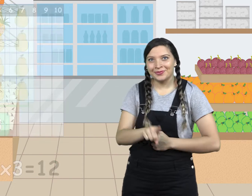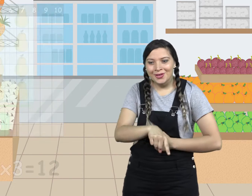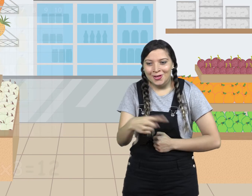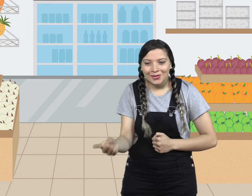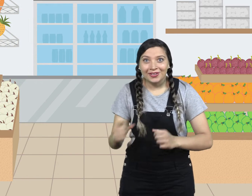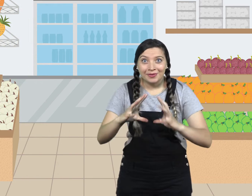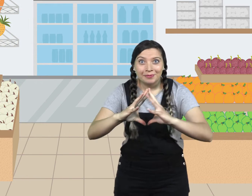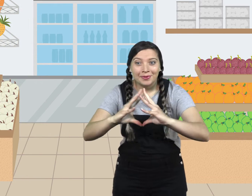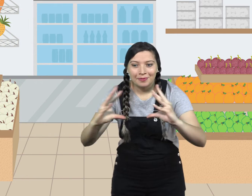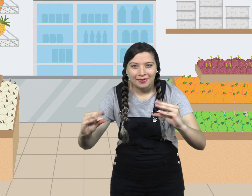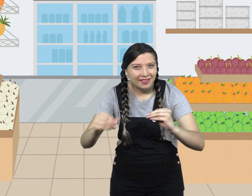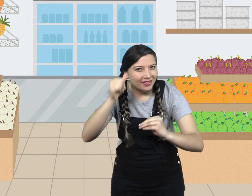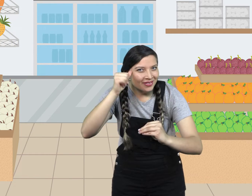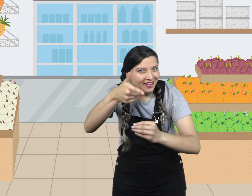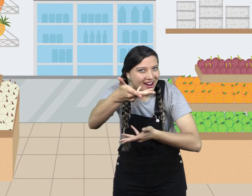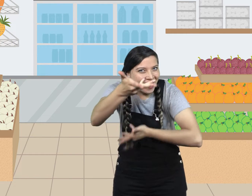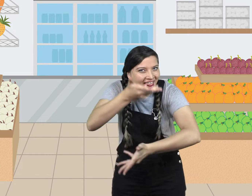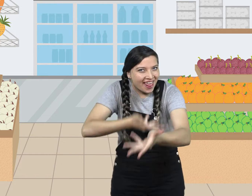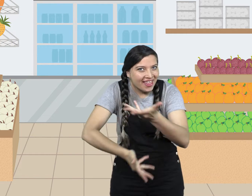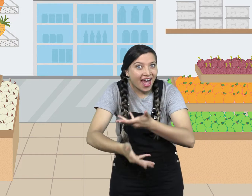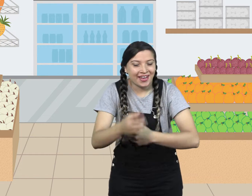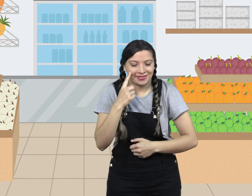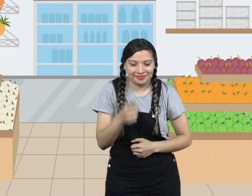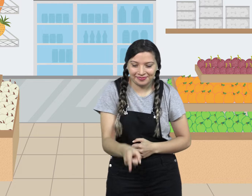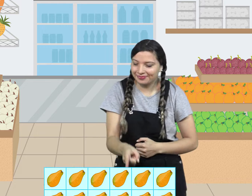¿Recuerdas que hicimos previamente un ejercicio con las papayas? Miremos.